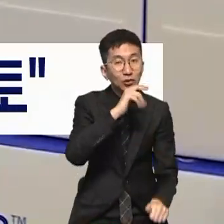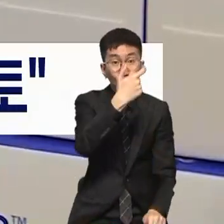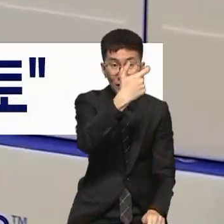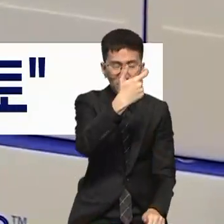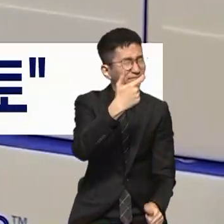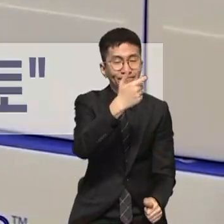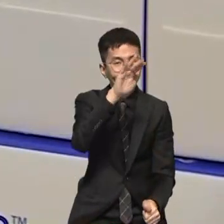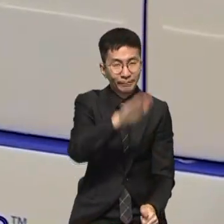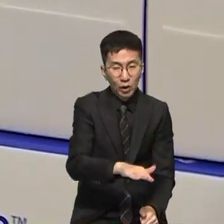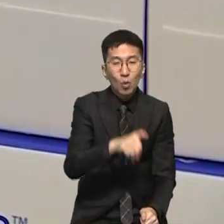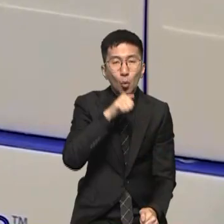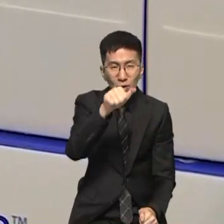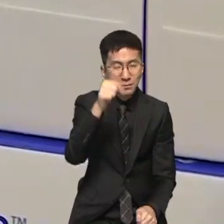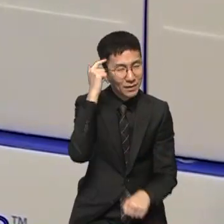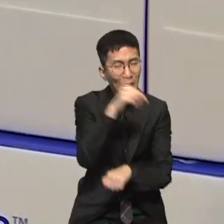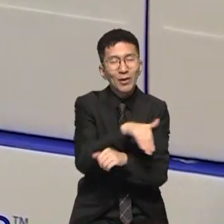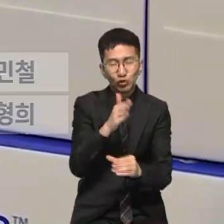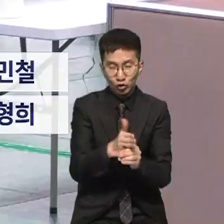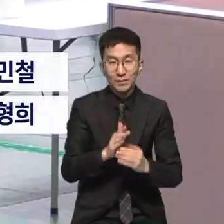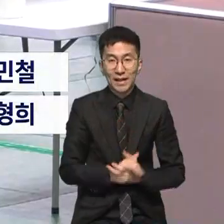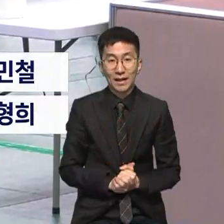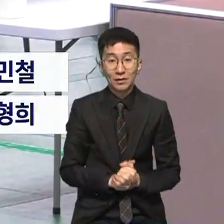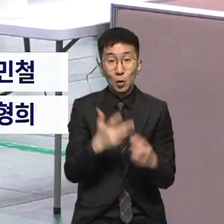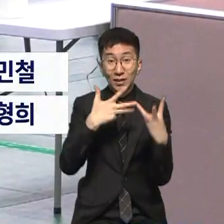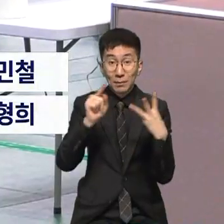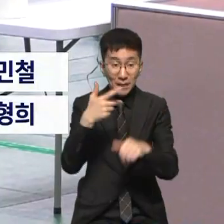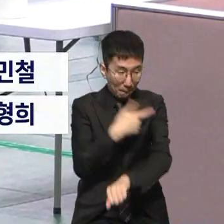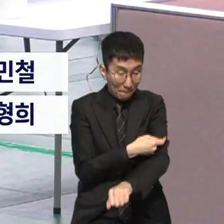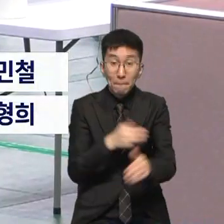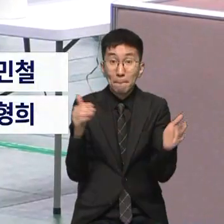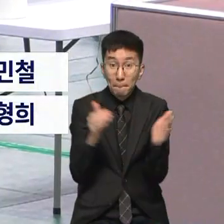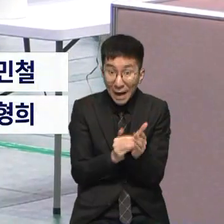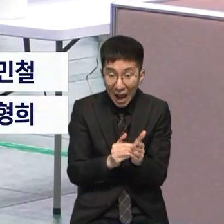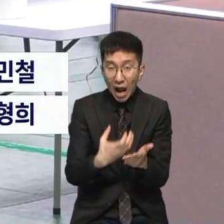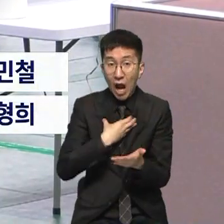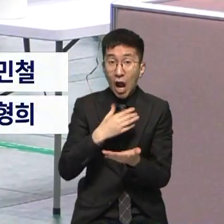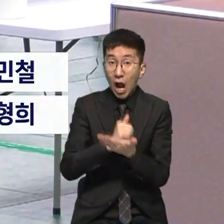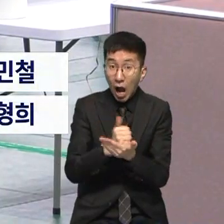있습니다. 정부는 또 3차 접종을 마치면 중증 위험이